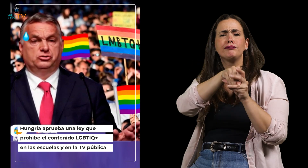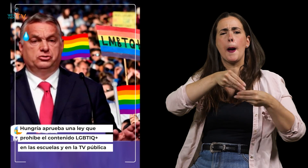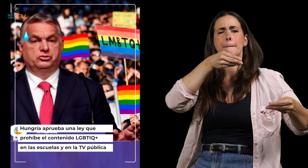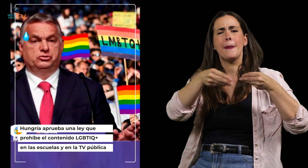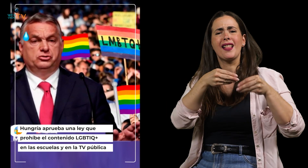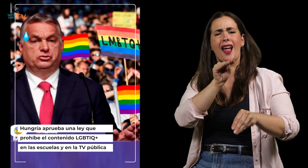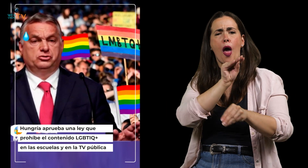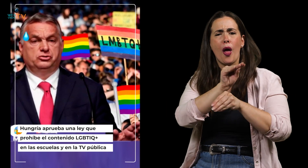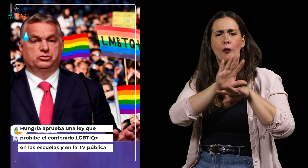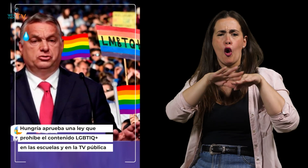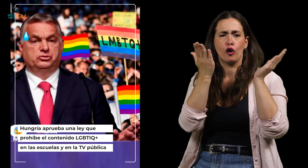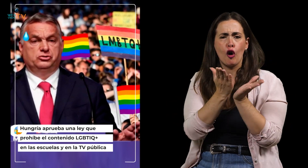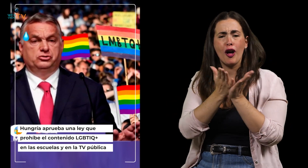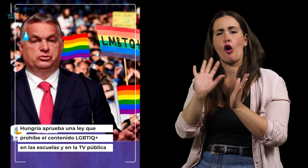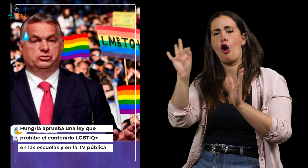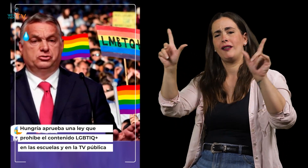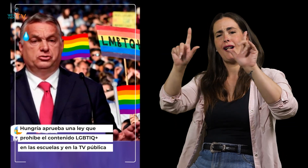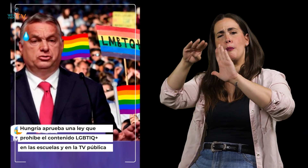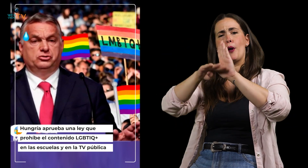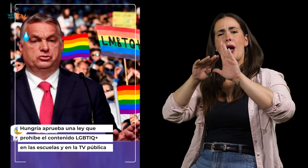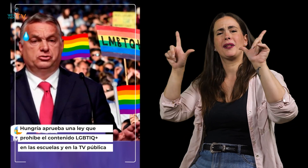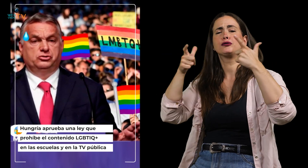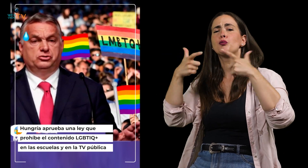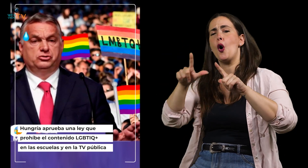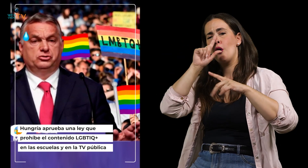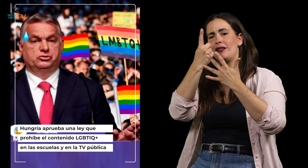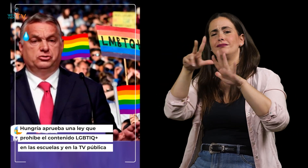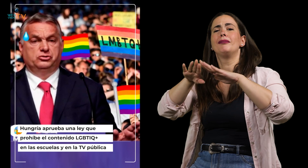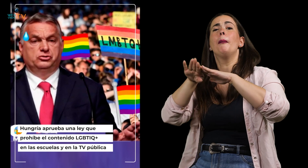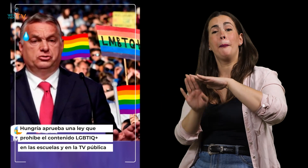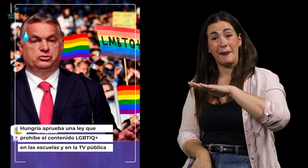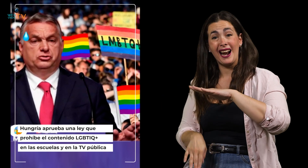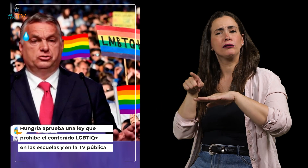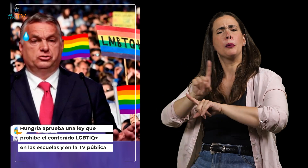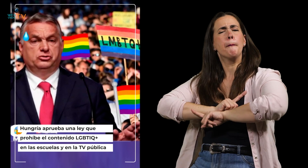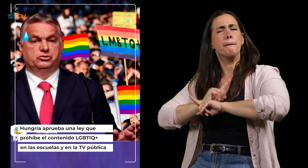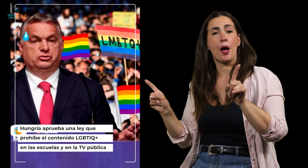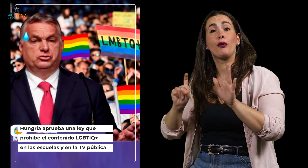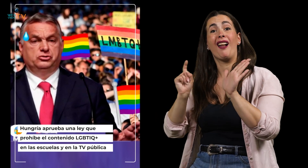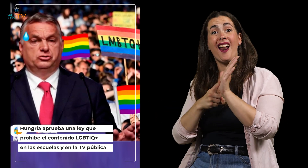aparezcan en materiales educativos escolares o programas de televisión para menores de 18 años.